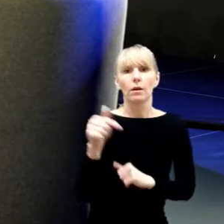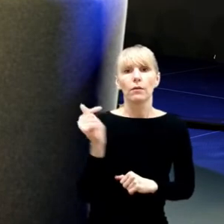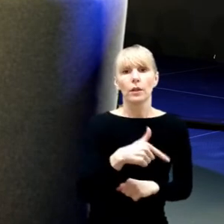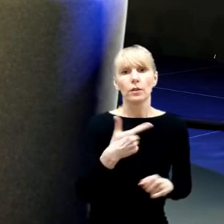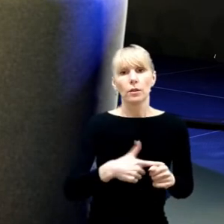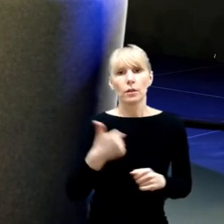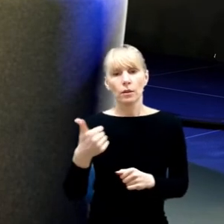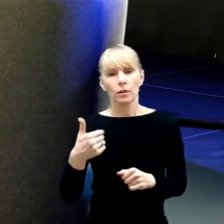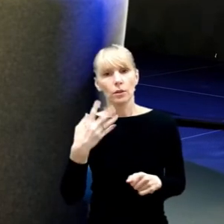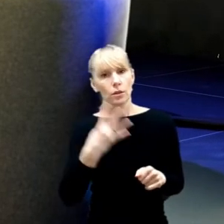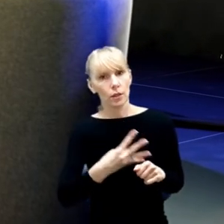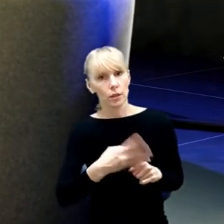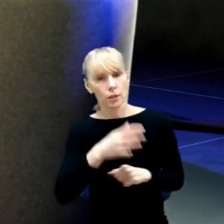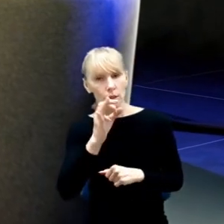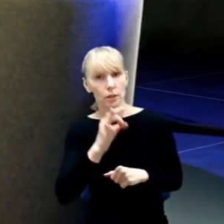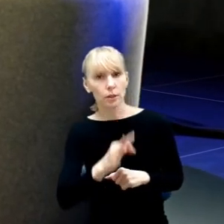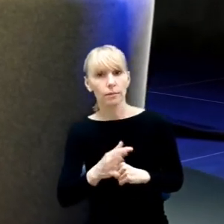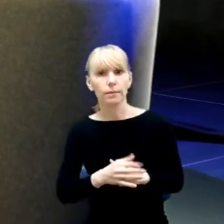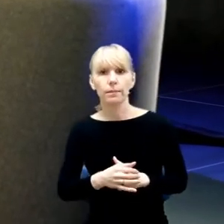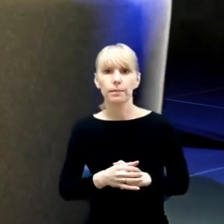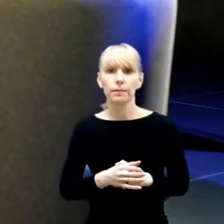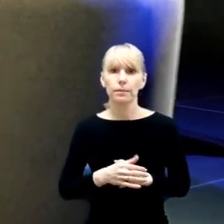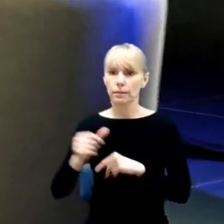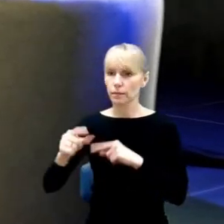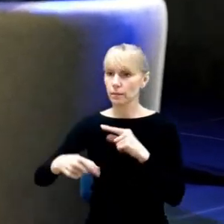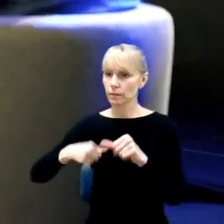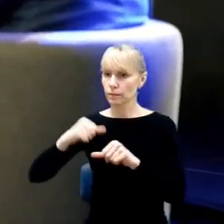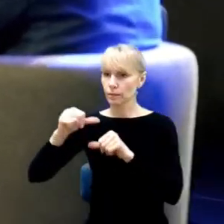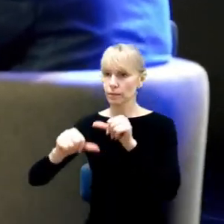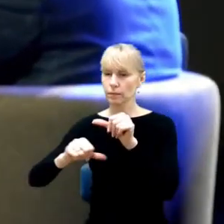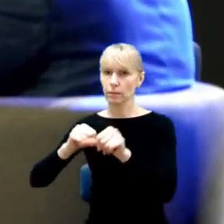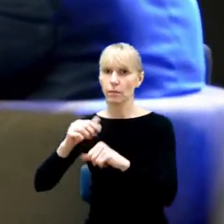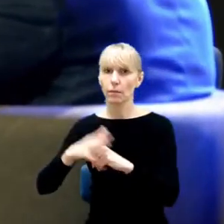w kolejnych latach 70%.